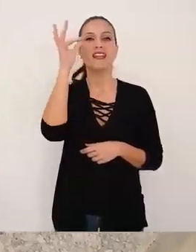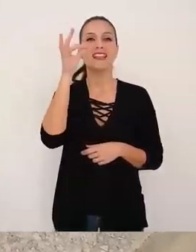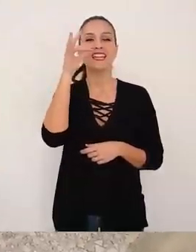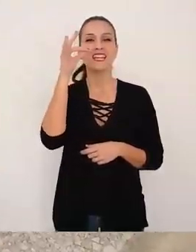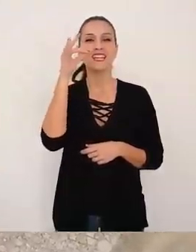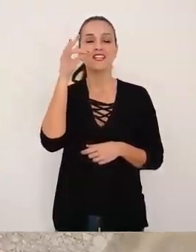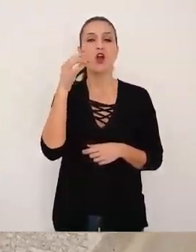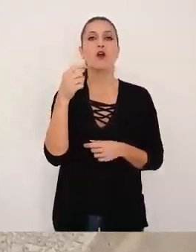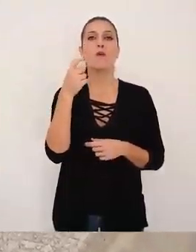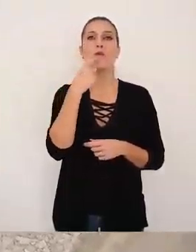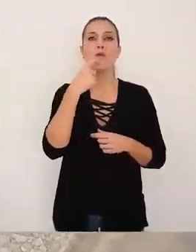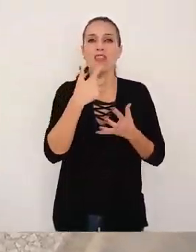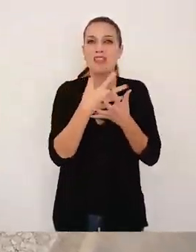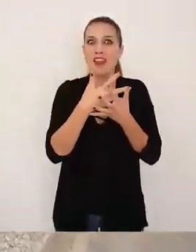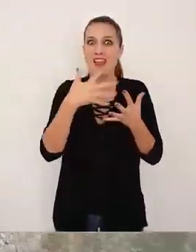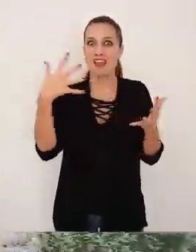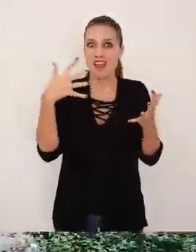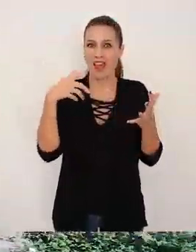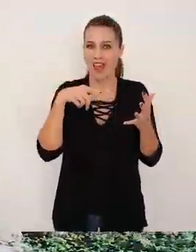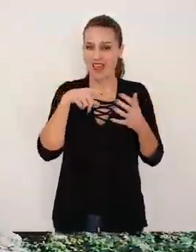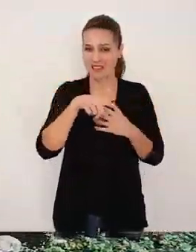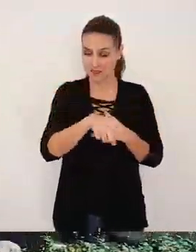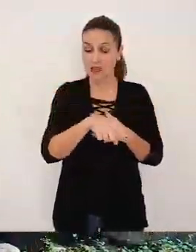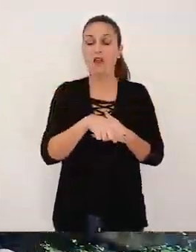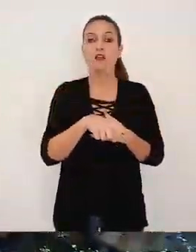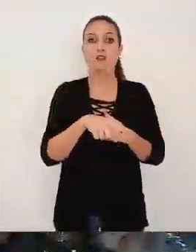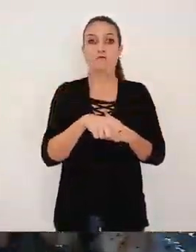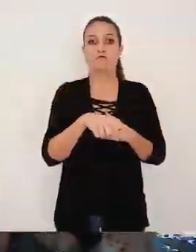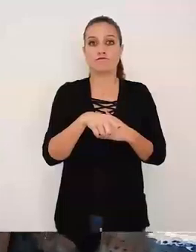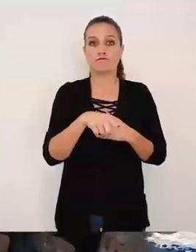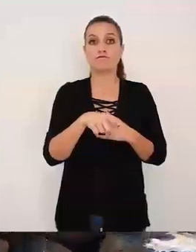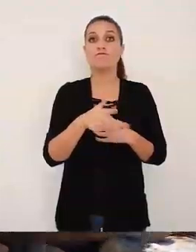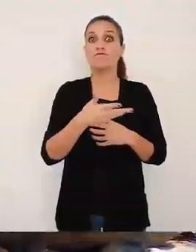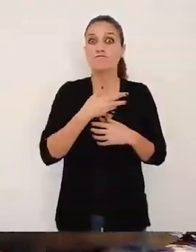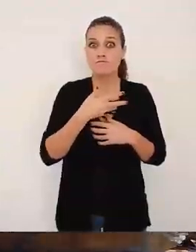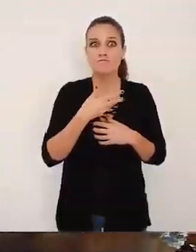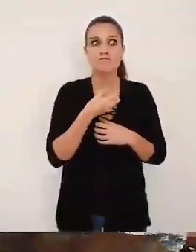il “Giardino Megalitico d’Italia”. Non a caso il territorio giurdignanese ospita